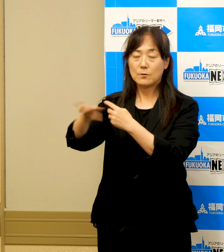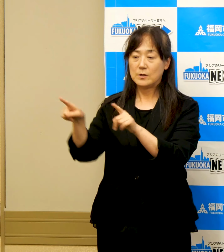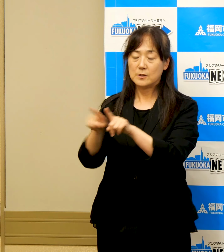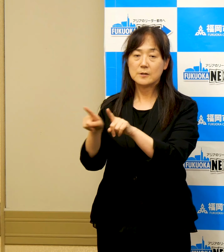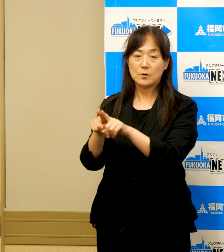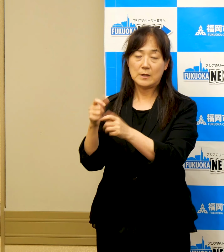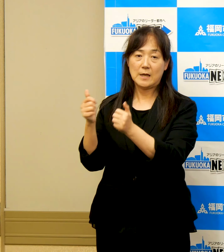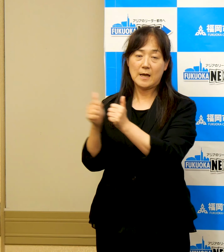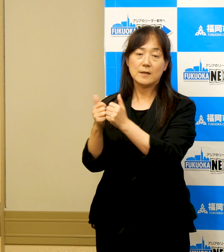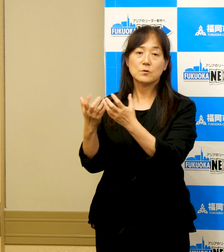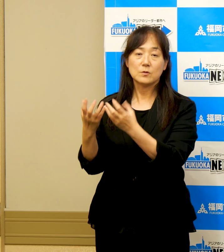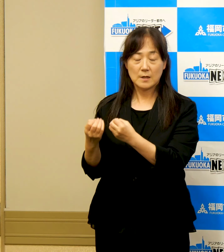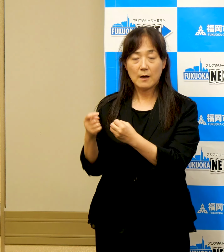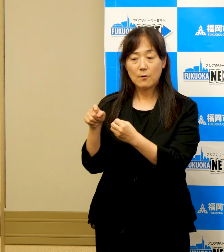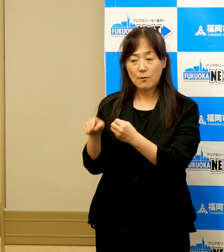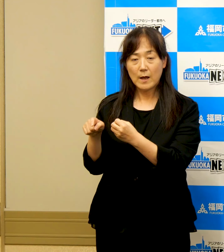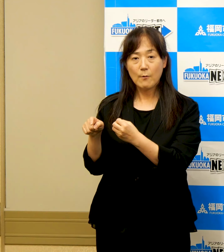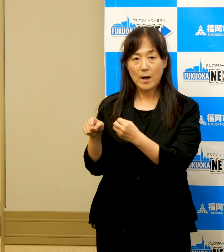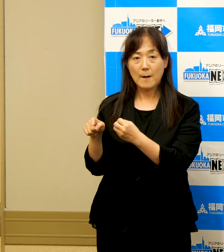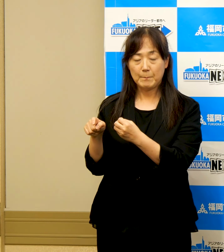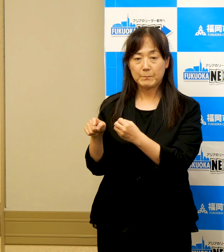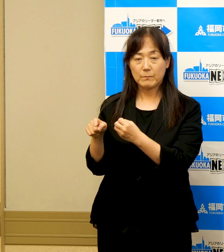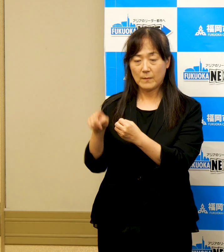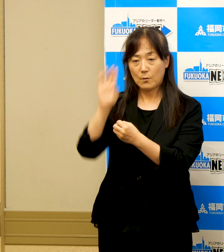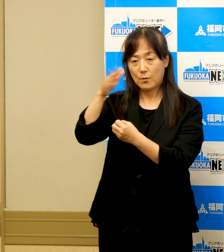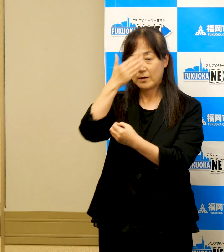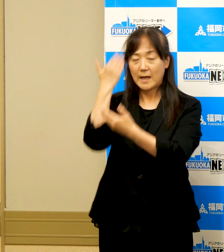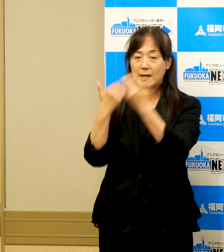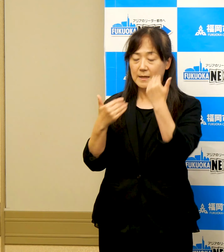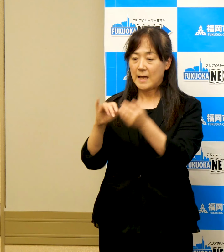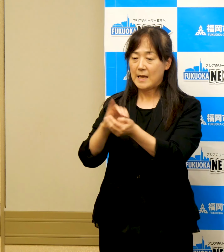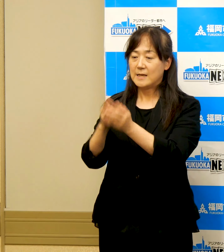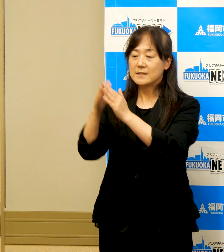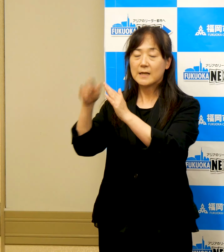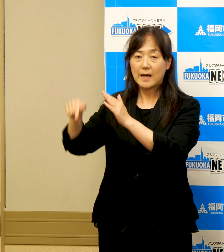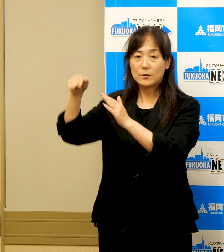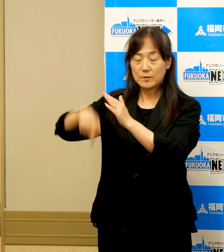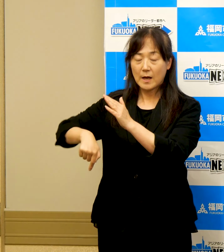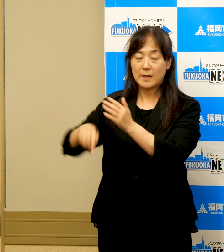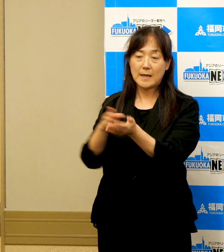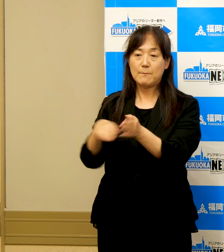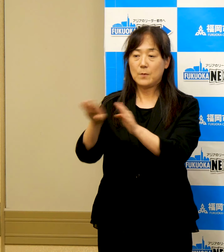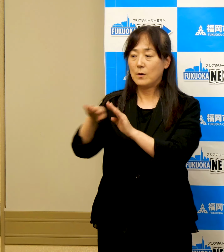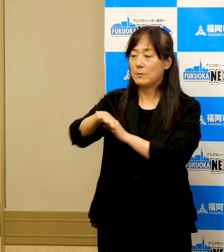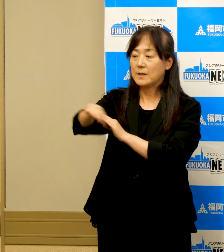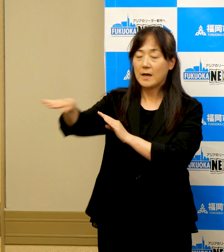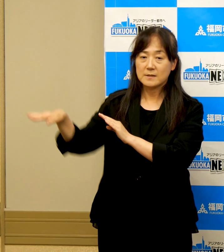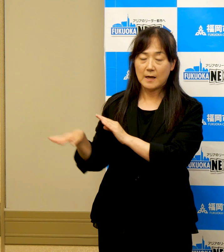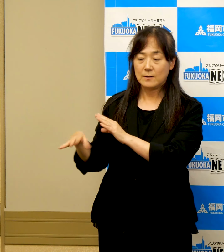話があったんで それはまた丁寧に今後医師会の中で クリニックの皆さんとはお話